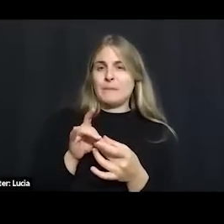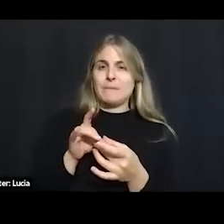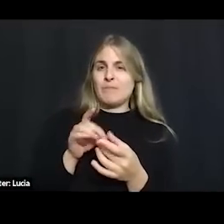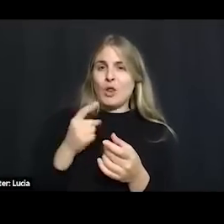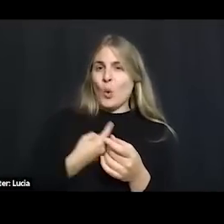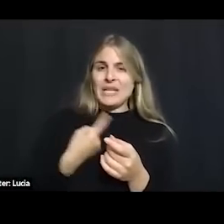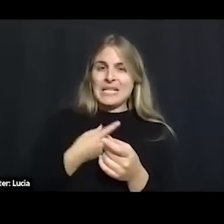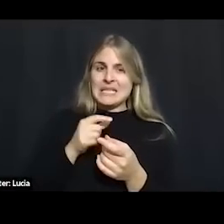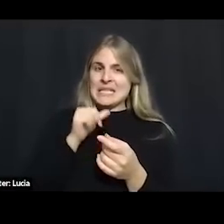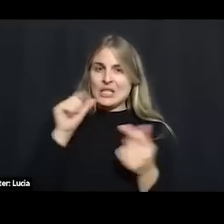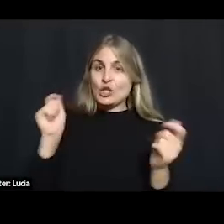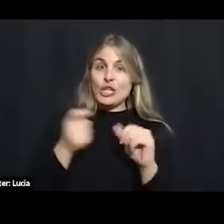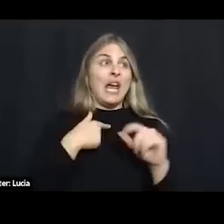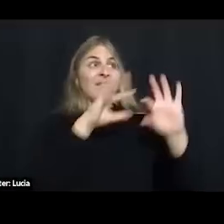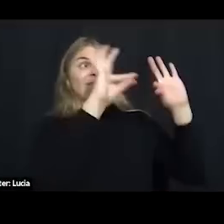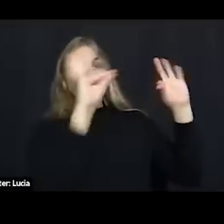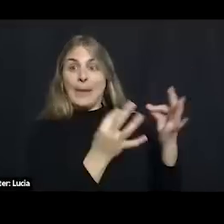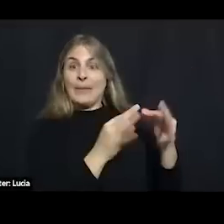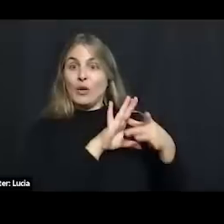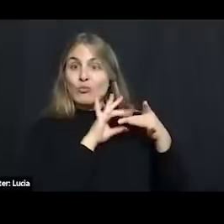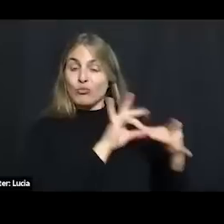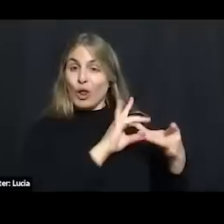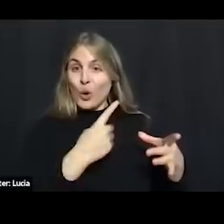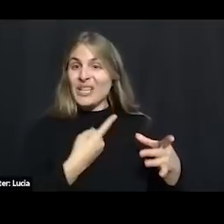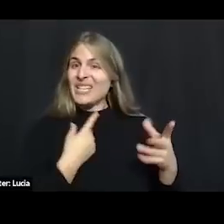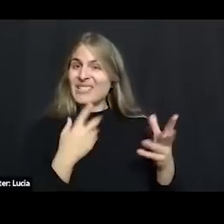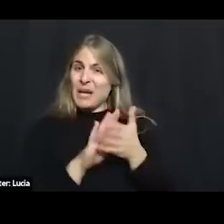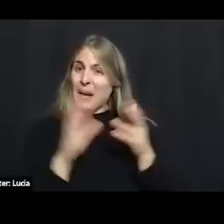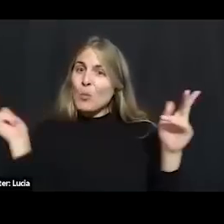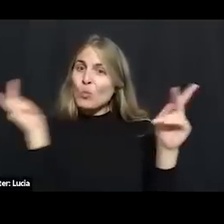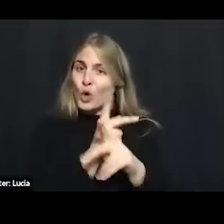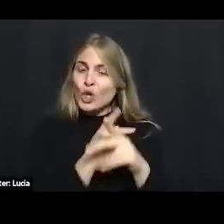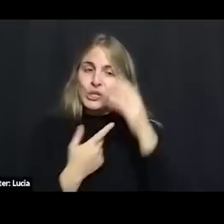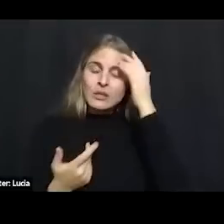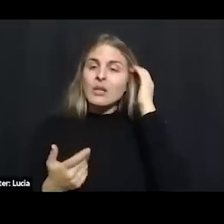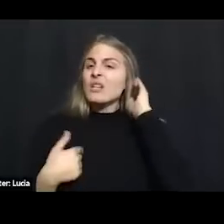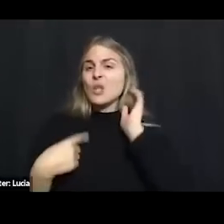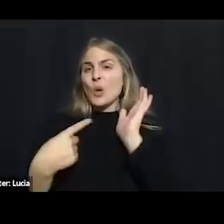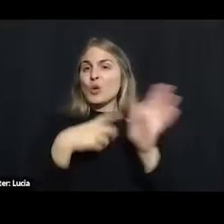Esto ocurre a pesar de que las antiguas personas sin hogar reportaron un contacto más frecuente y relaciones más cercanas con la familia,